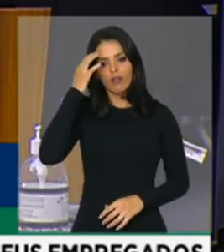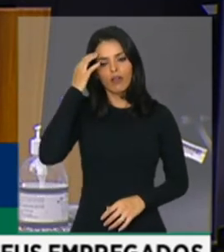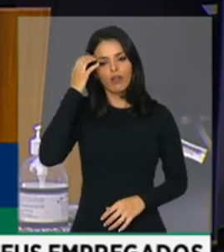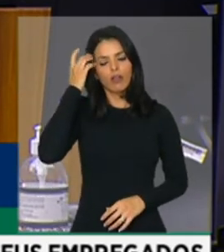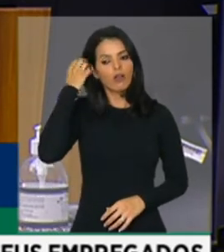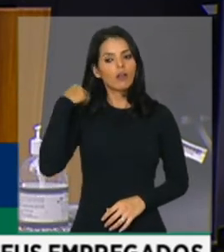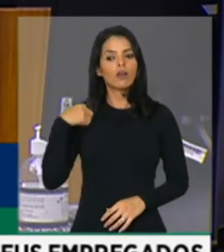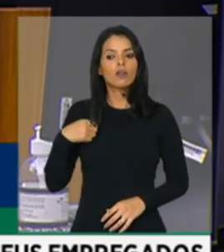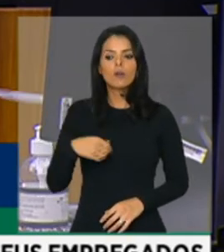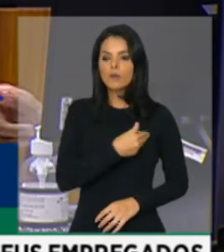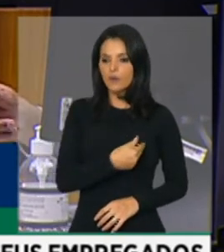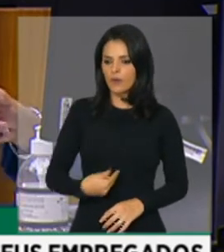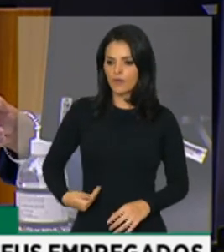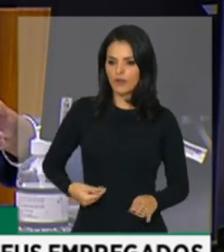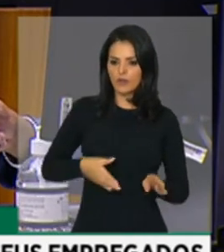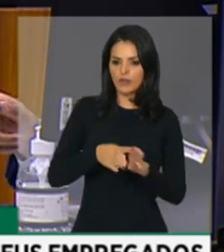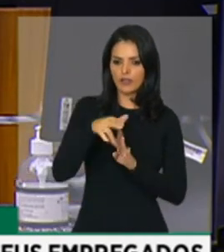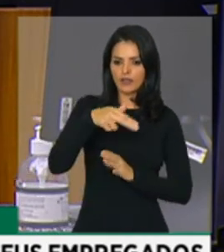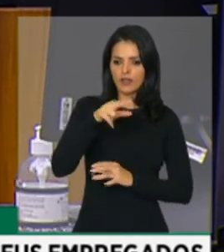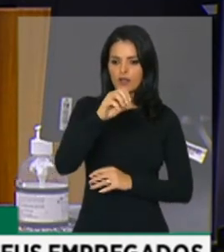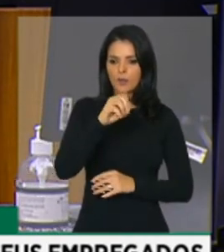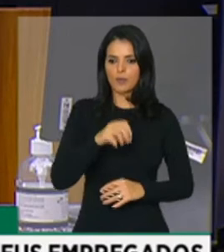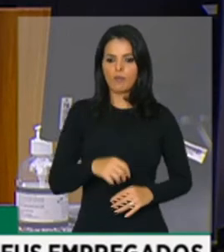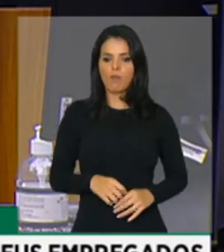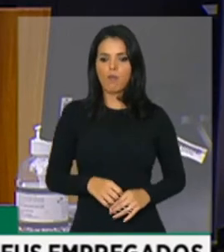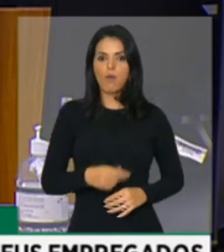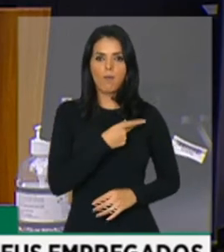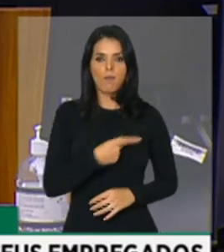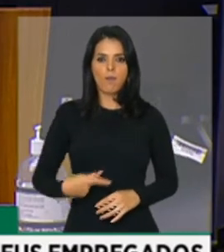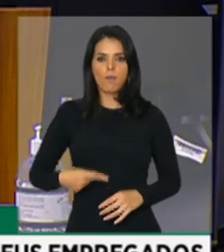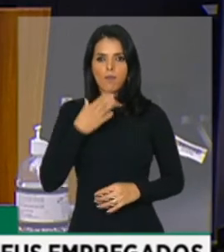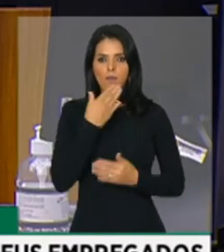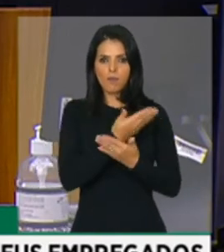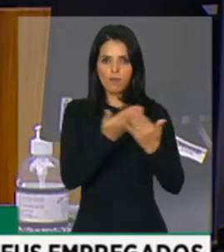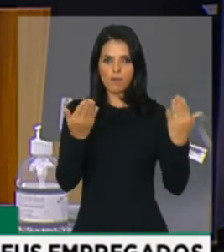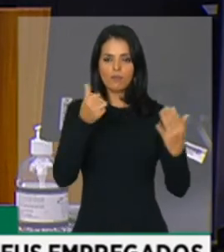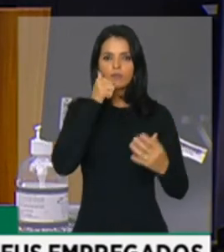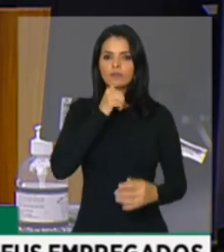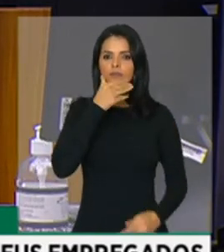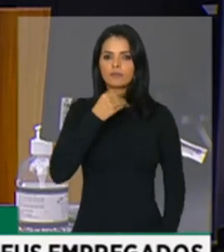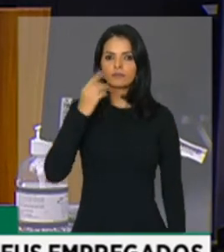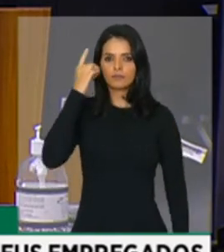FAVORECENDO A QUEM PODE PAGAR. -- [DEPUTADO]: GOVERNO ORIENTA NÃO. -- [PRESIDENTE]: A PRESIDÊNCIA SOLICITA AS SENHORAS DEPUTADAS E SENHORES DEPUTADOS QUE REGISTREM OS SEUS VOTOS NO INFOLEG